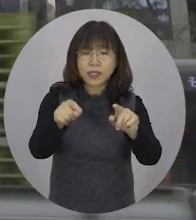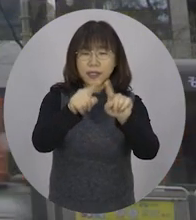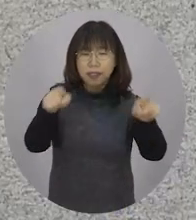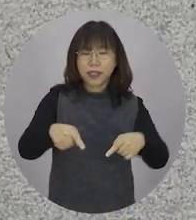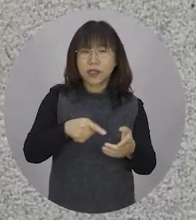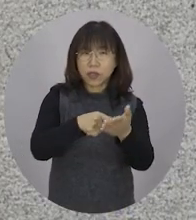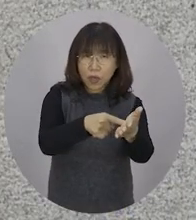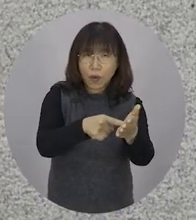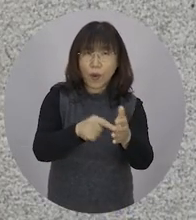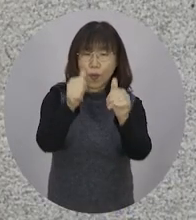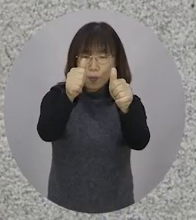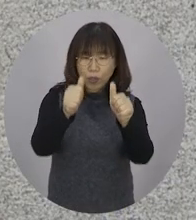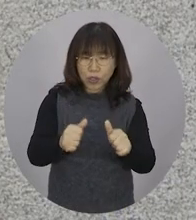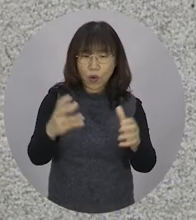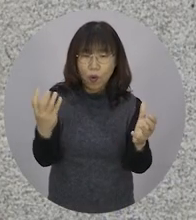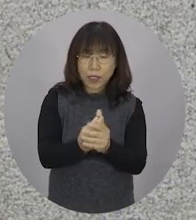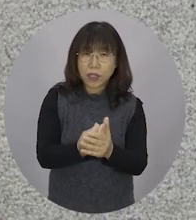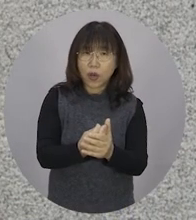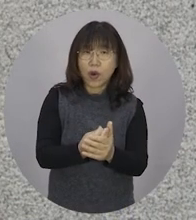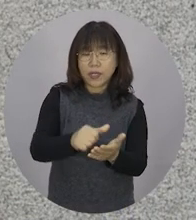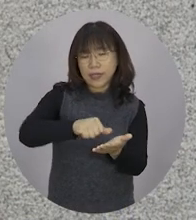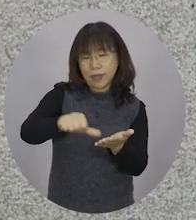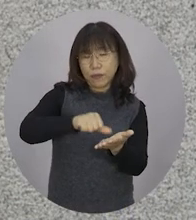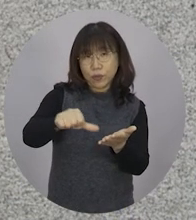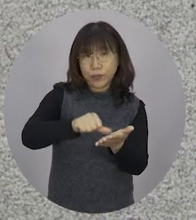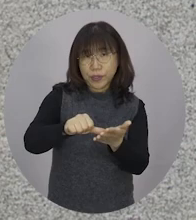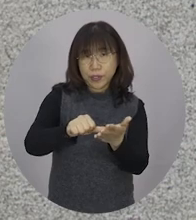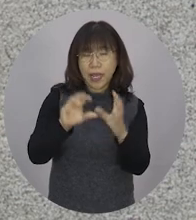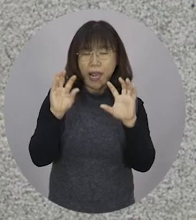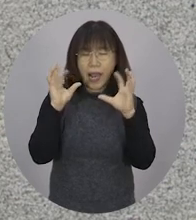参加申込は申込書と ポスター完成品の原本を